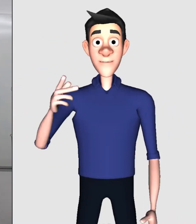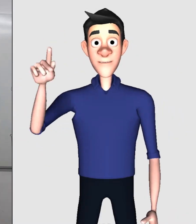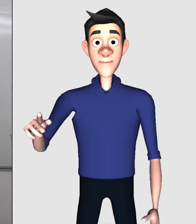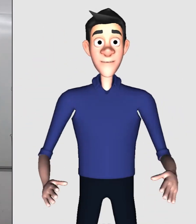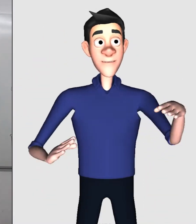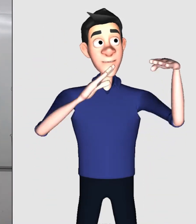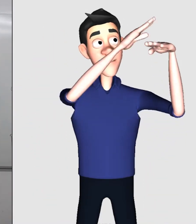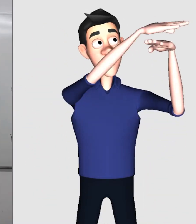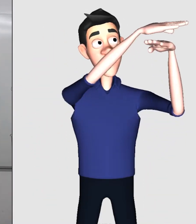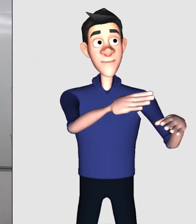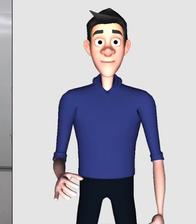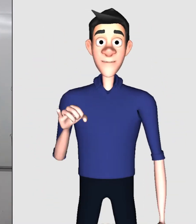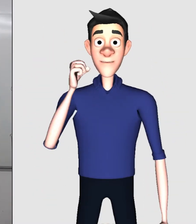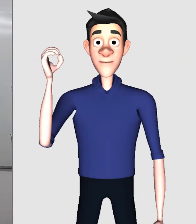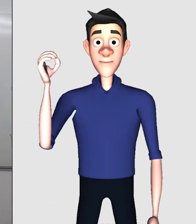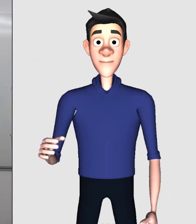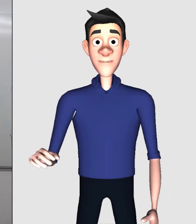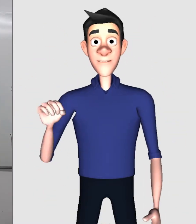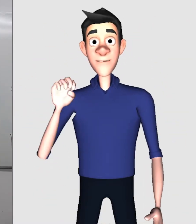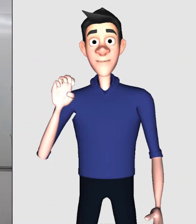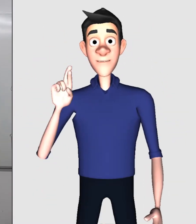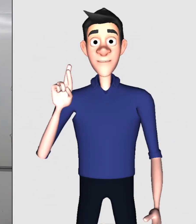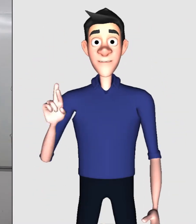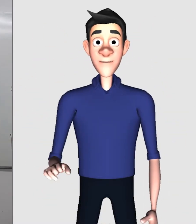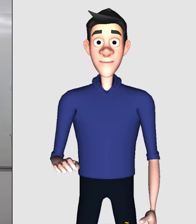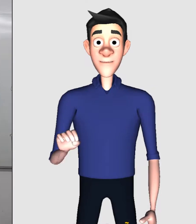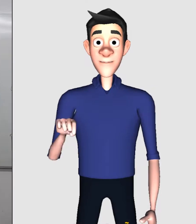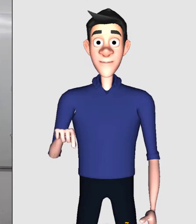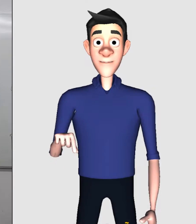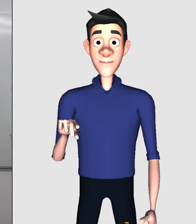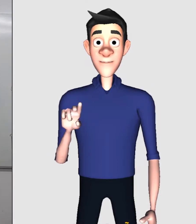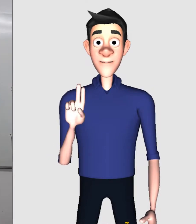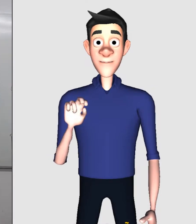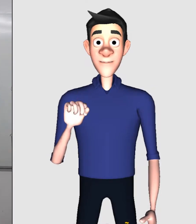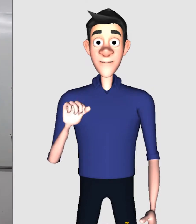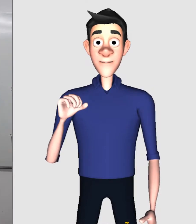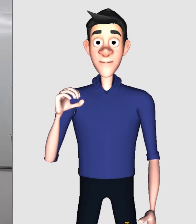Duas tensões puxando para baixo. E para cima, qual força que existe nela?